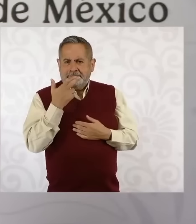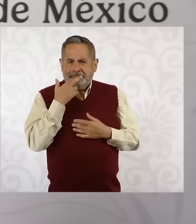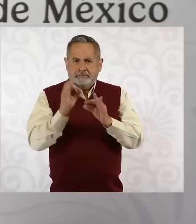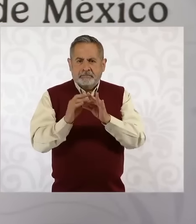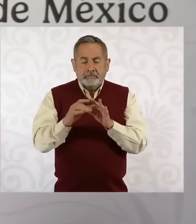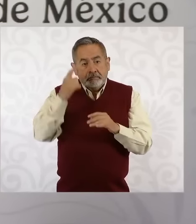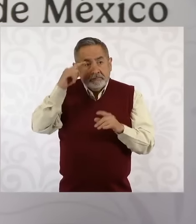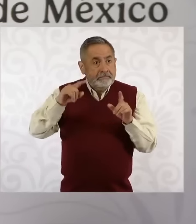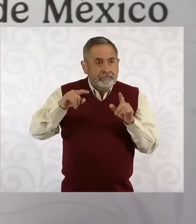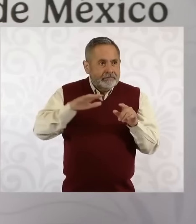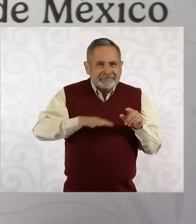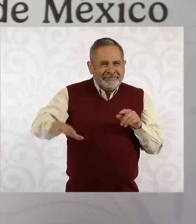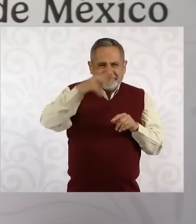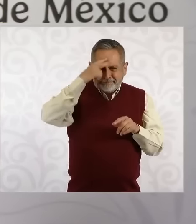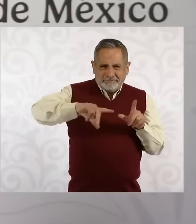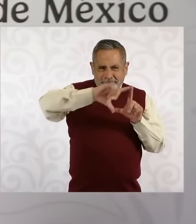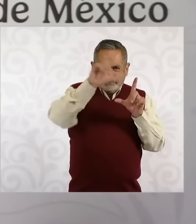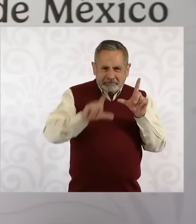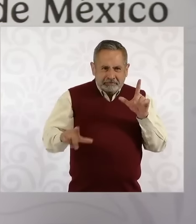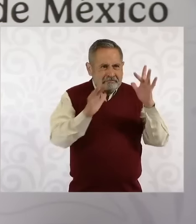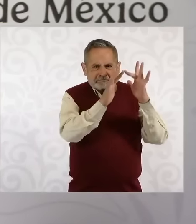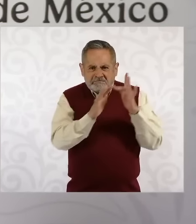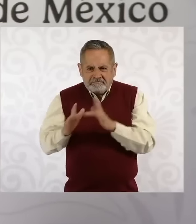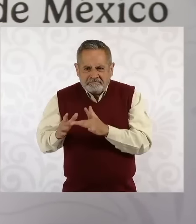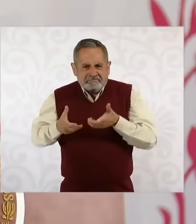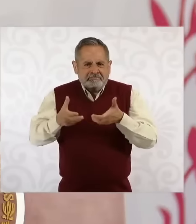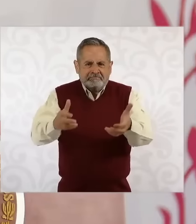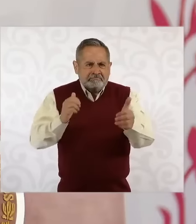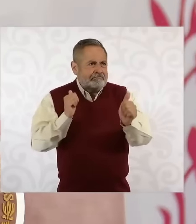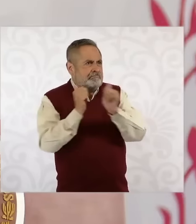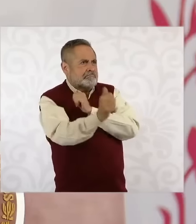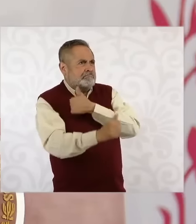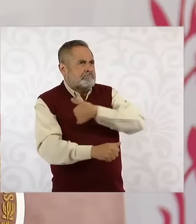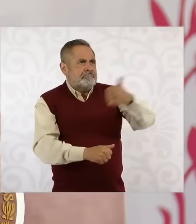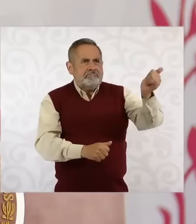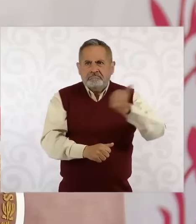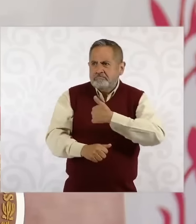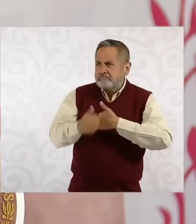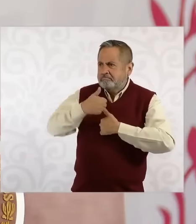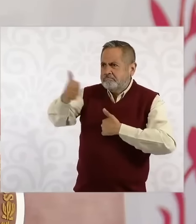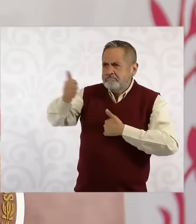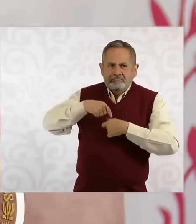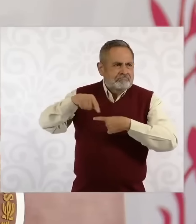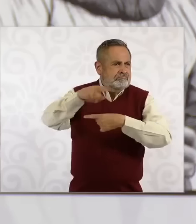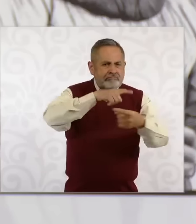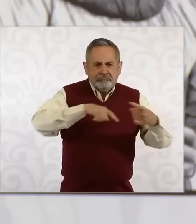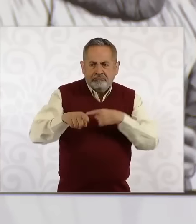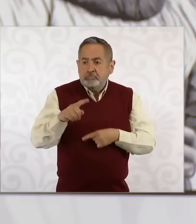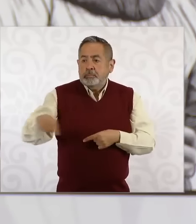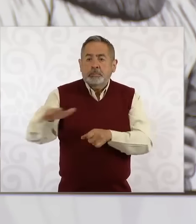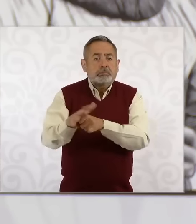país y al mismo tiempo generar empleos y al mismo tiempo pues mejorar o avanzar en el desarrollo de